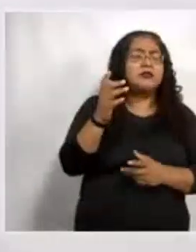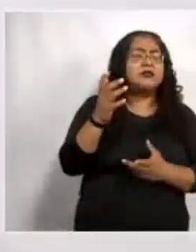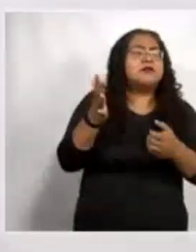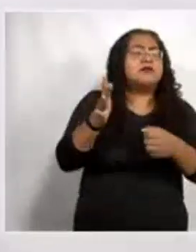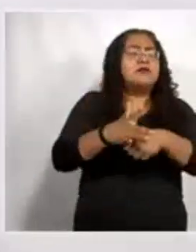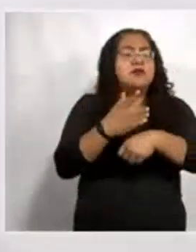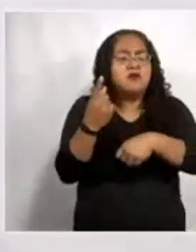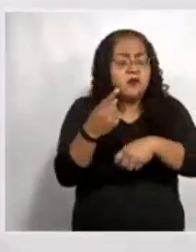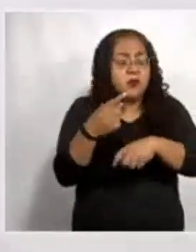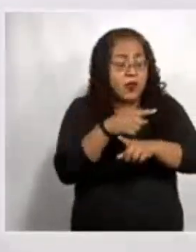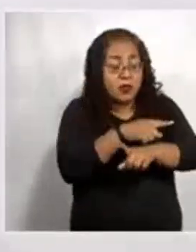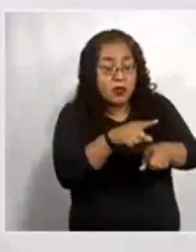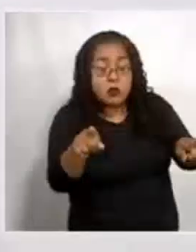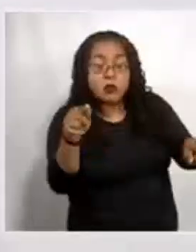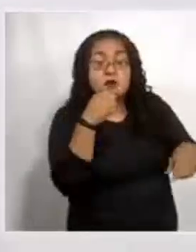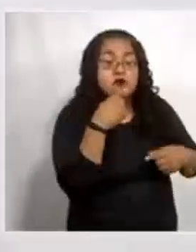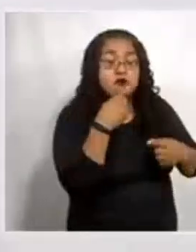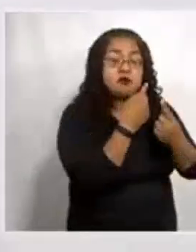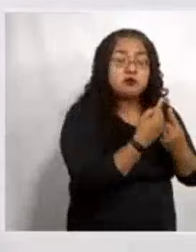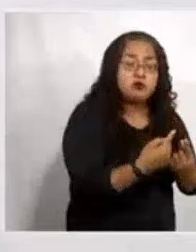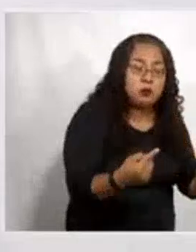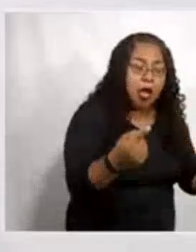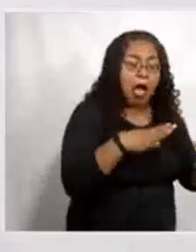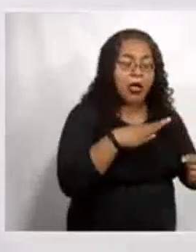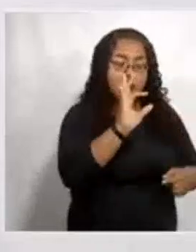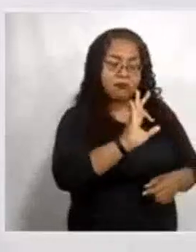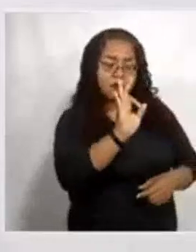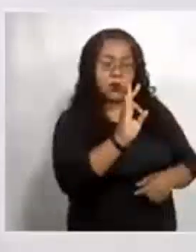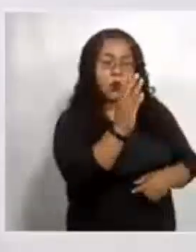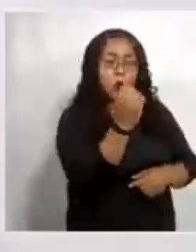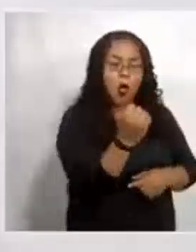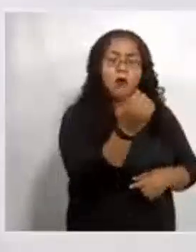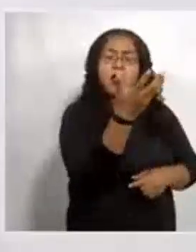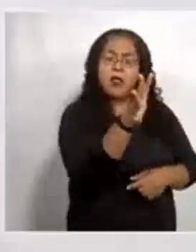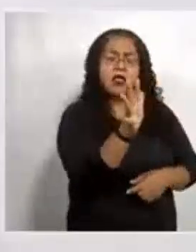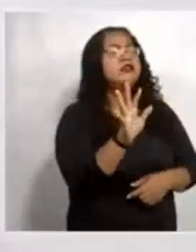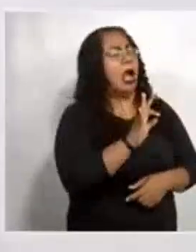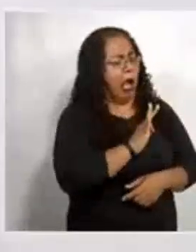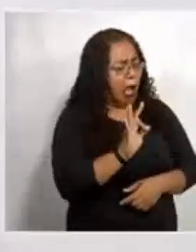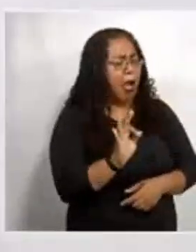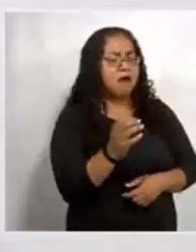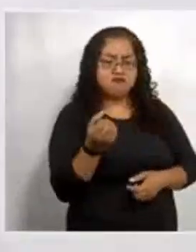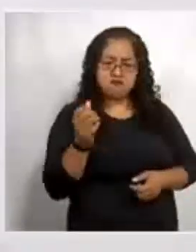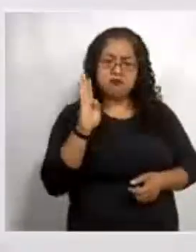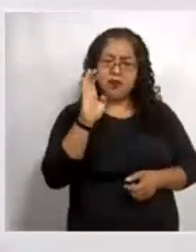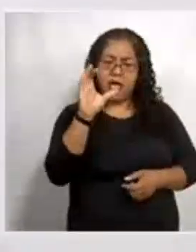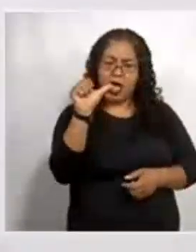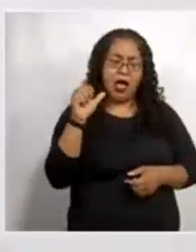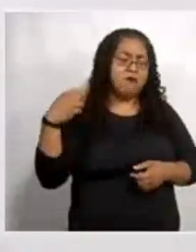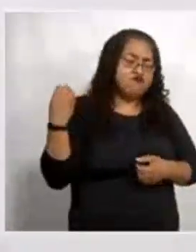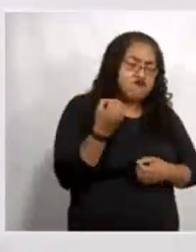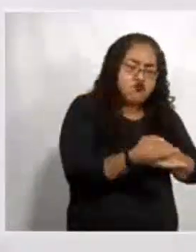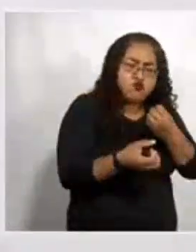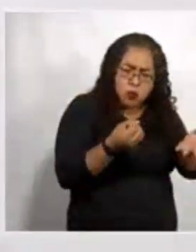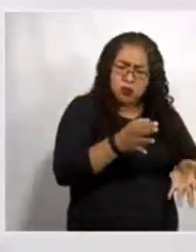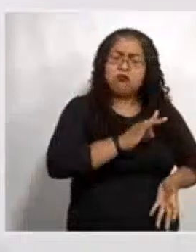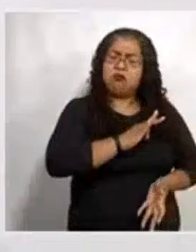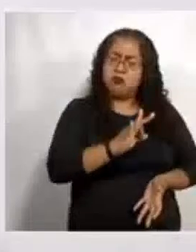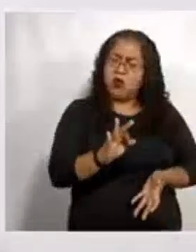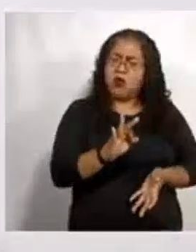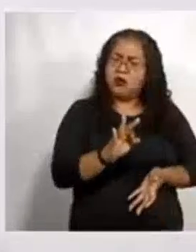niña tiene nueve o 10 de promedio, pues hay que becarlo. Y la verdad es que es importante